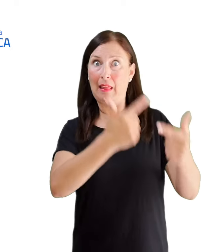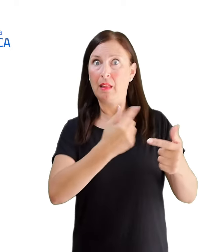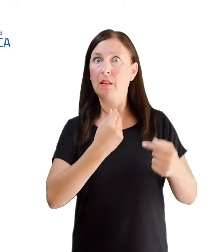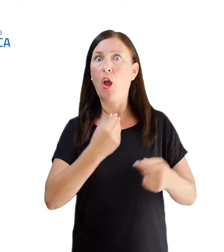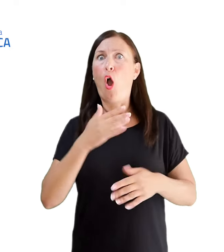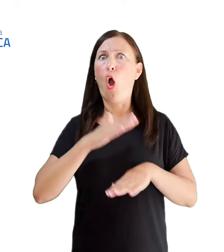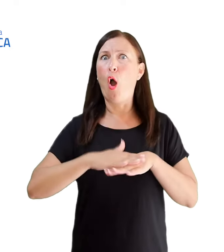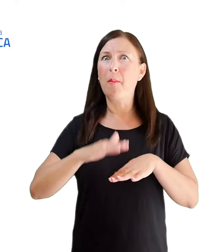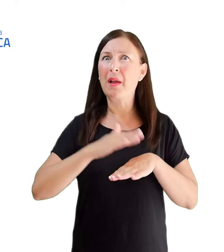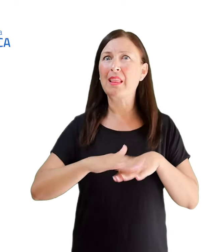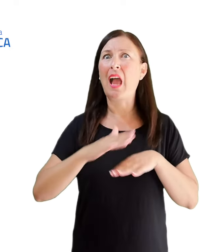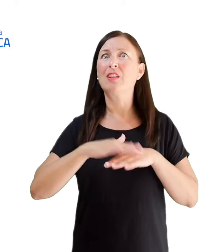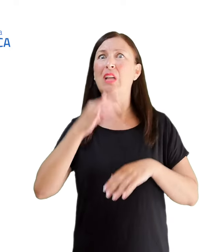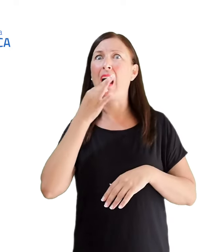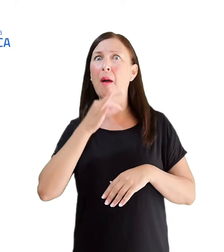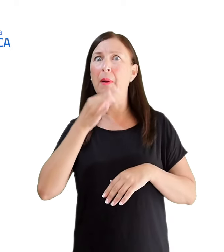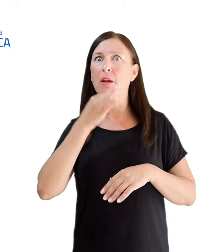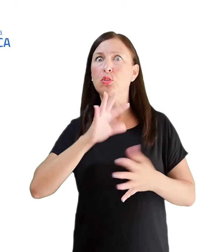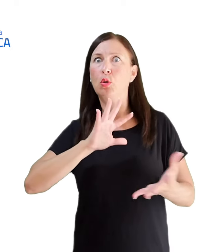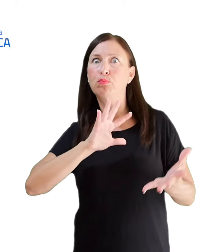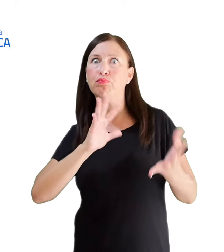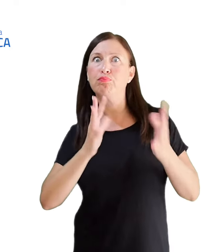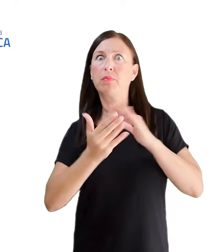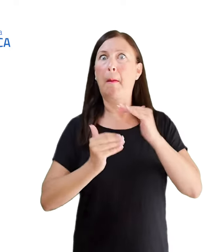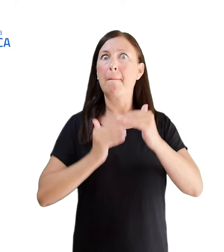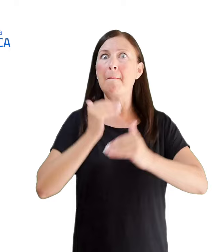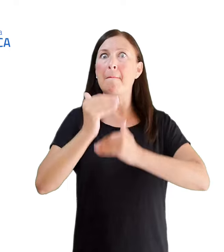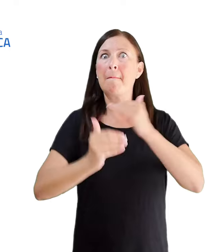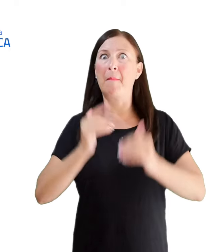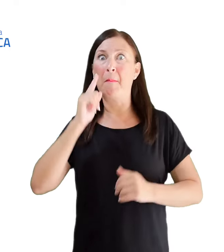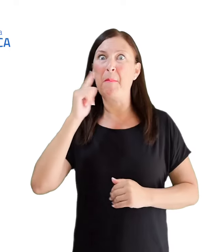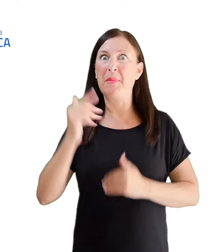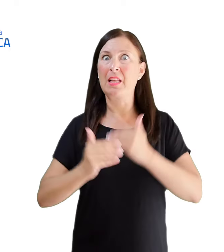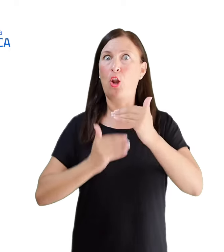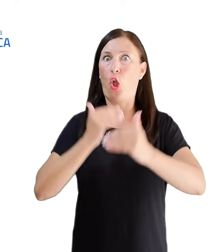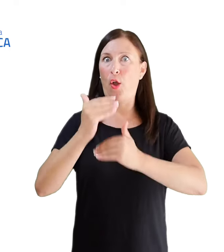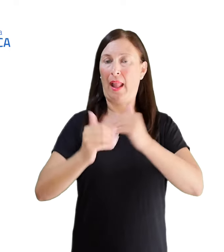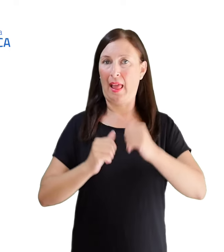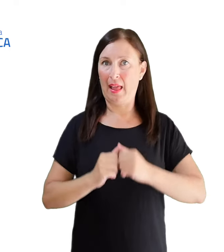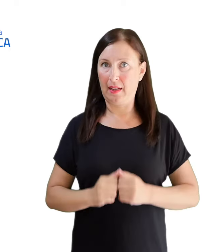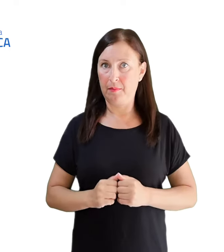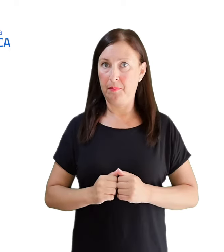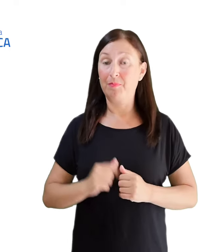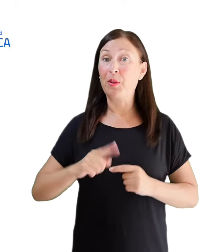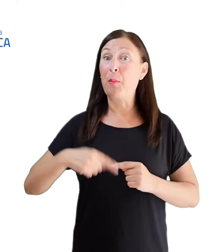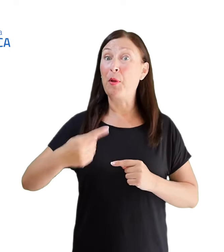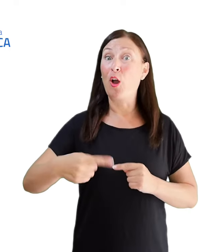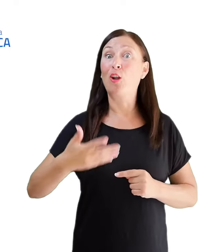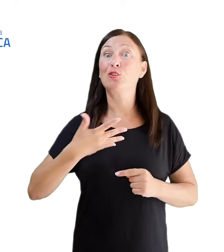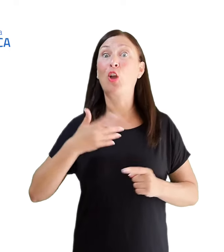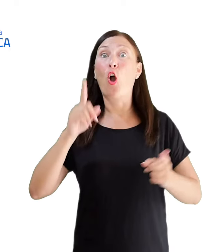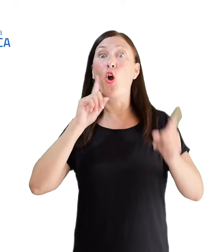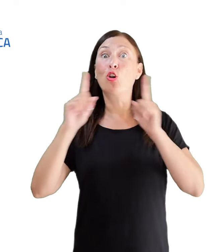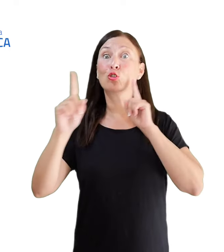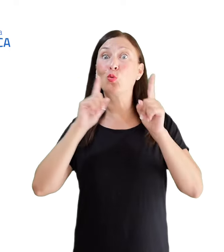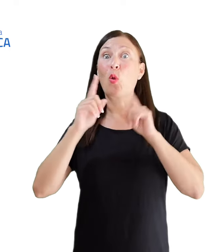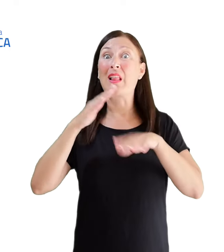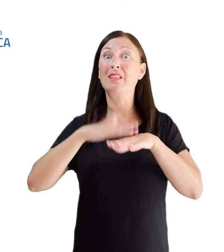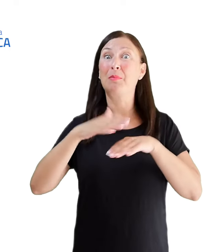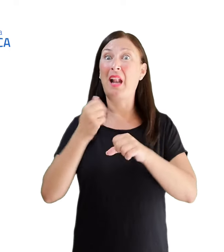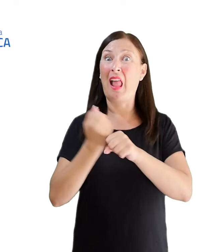opportunità per costruire il proprio percorso di occupabilità, attraverso l’acquisizione di competenze mediante percorsi di formazione e